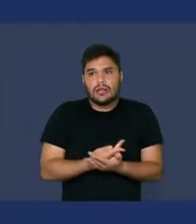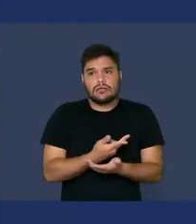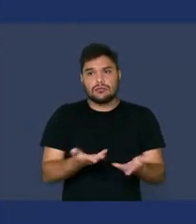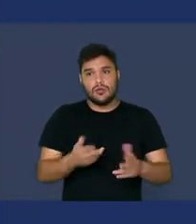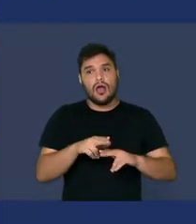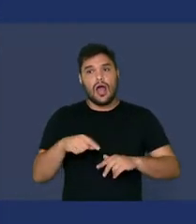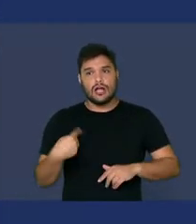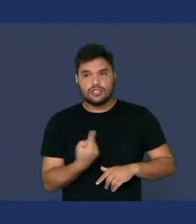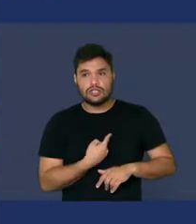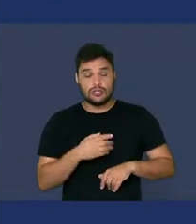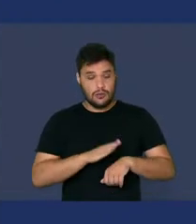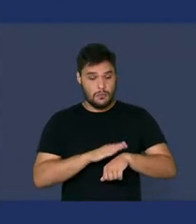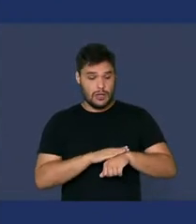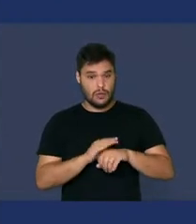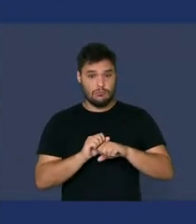NÃO TIVÀSSEMOS VIVENCIANDO O